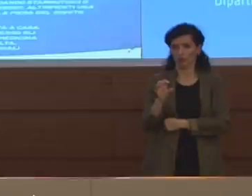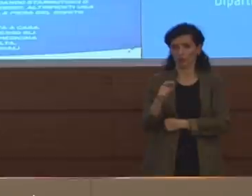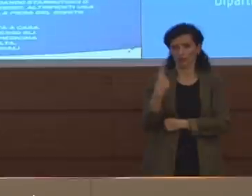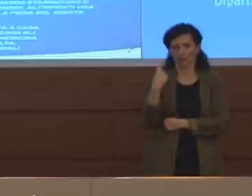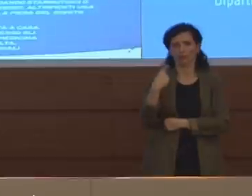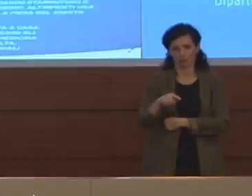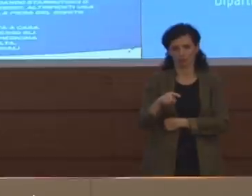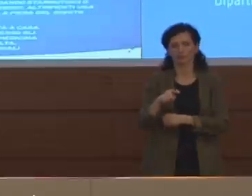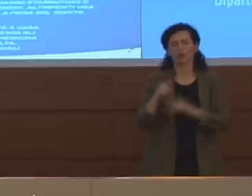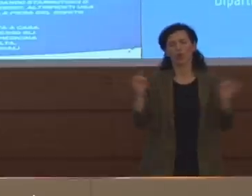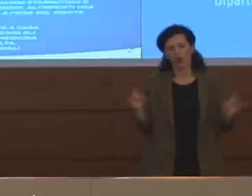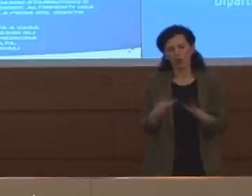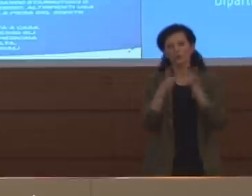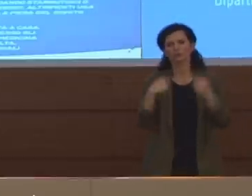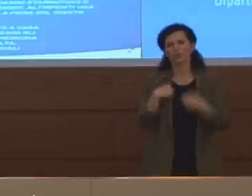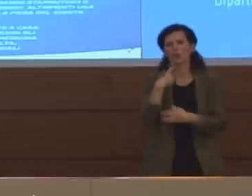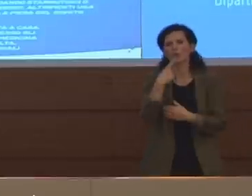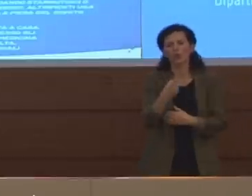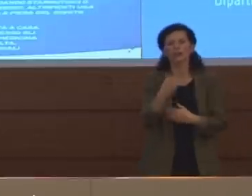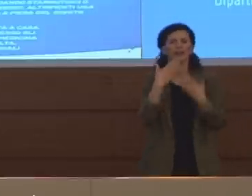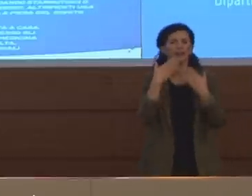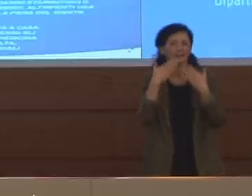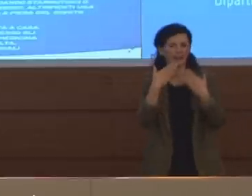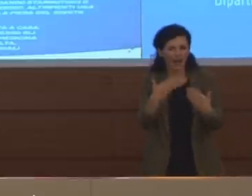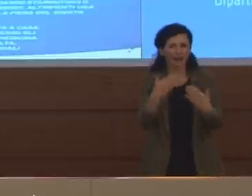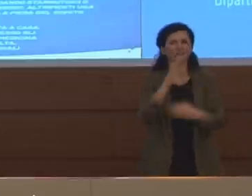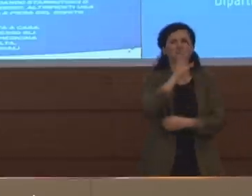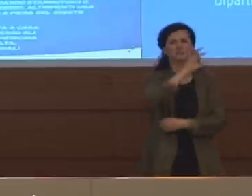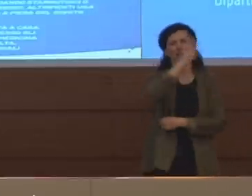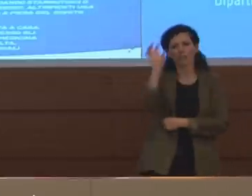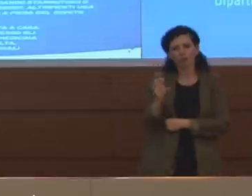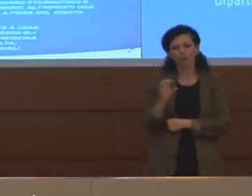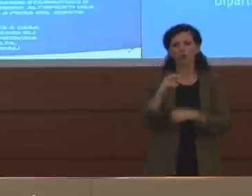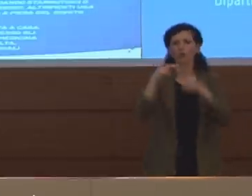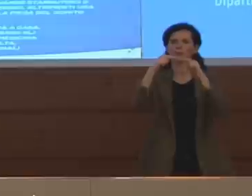ringraziare tutte le Regioni e le Province Autonome